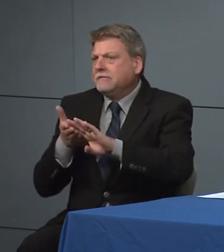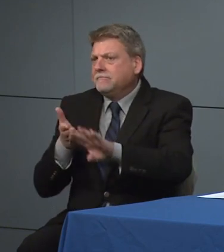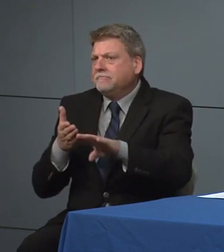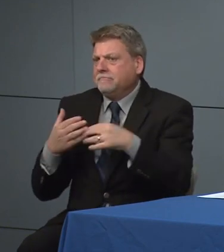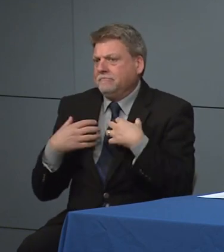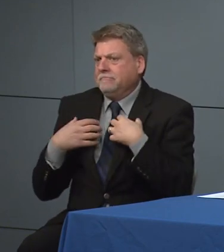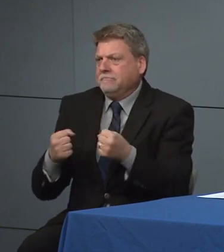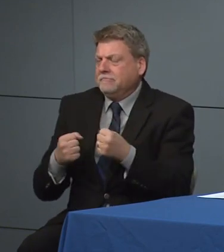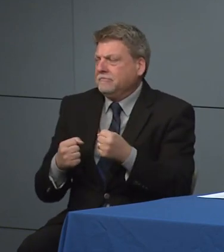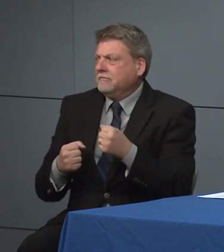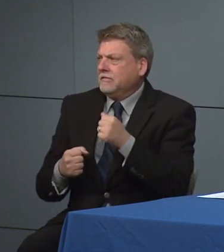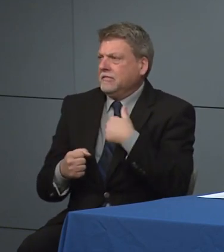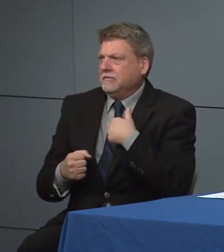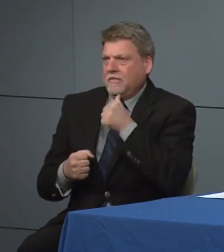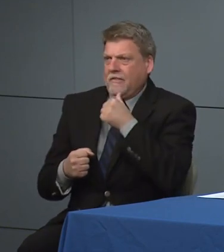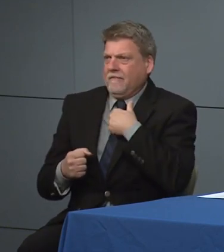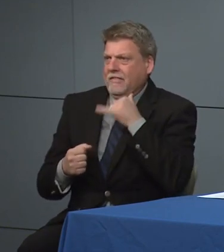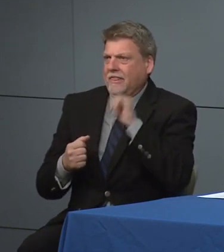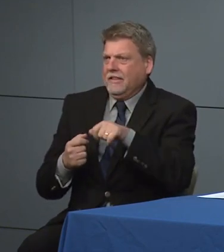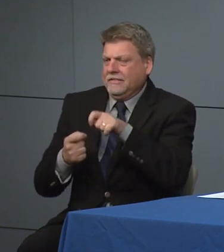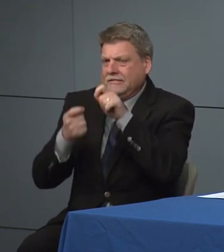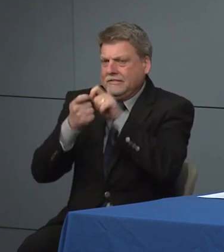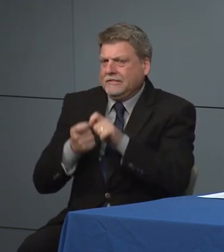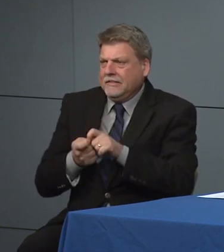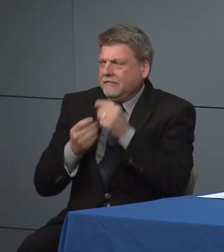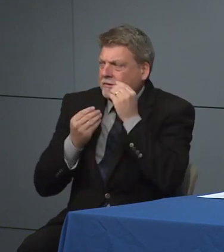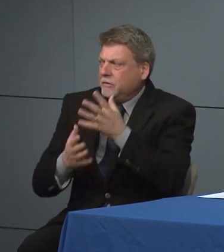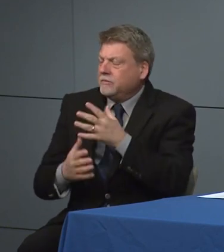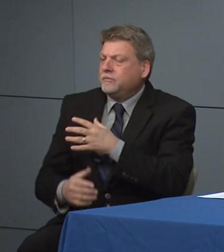hospitalizados. No sé si alguien había sido dado de alta